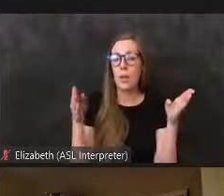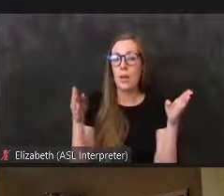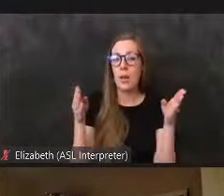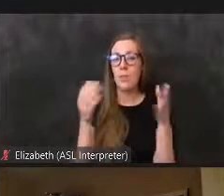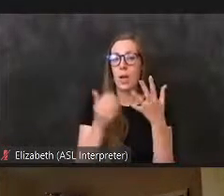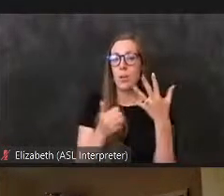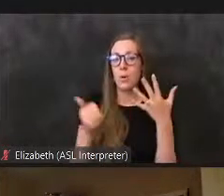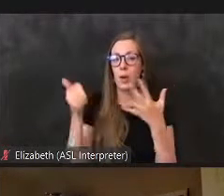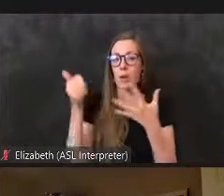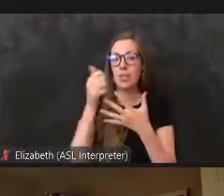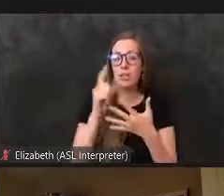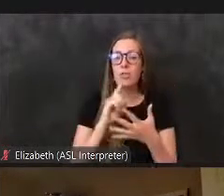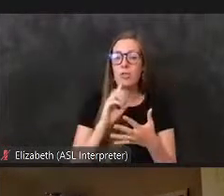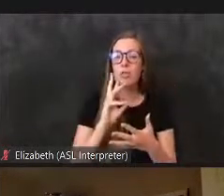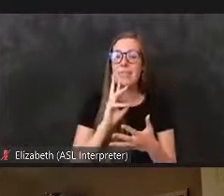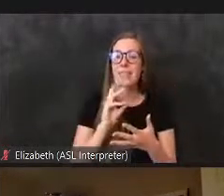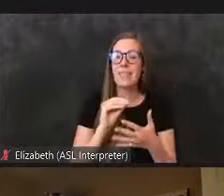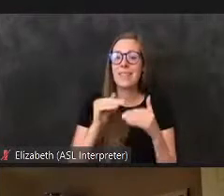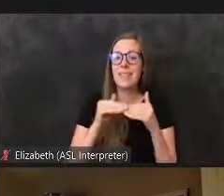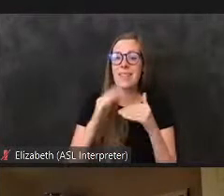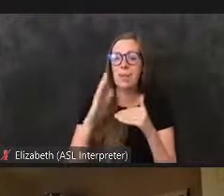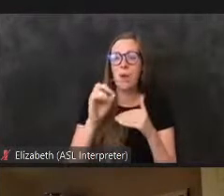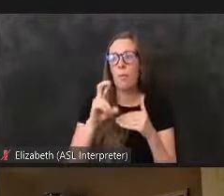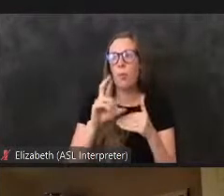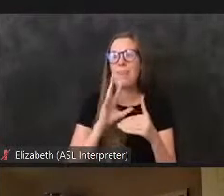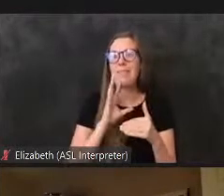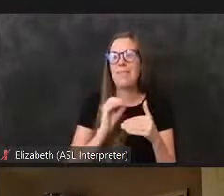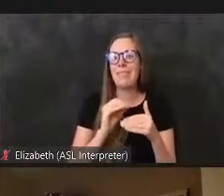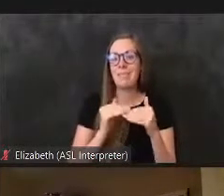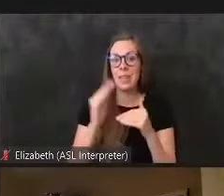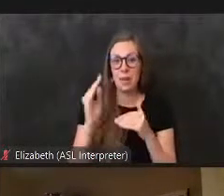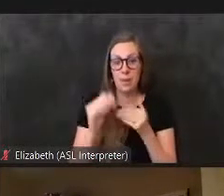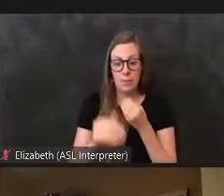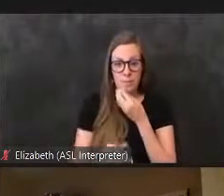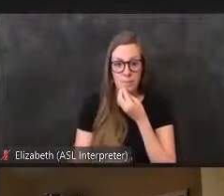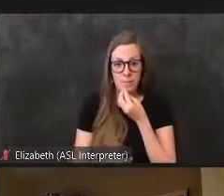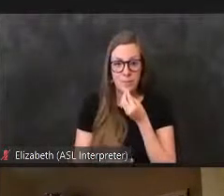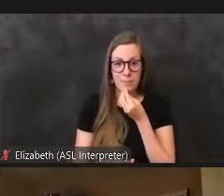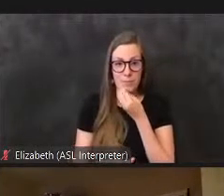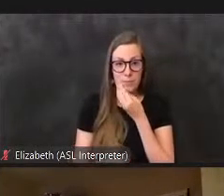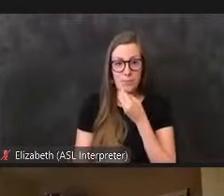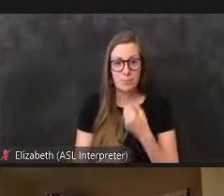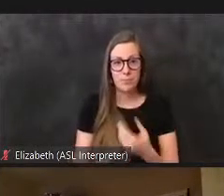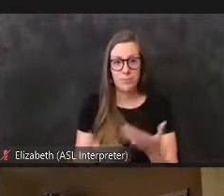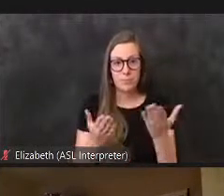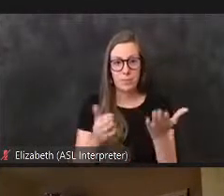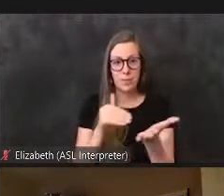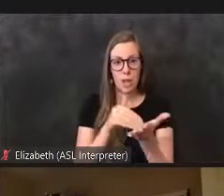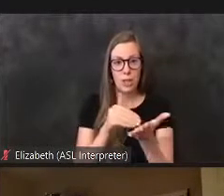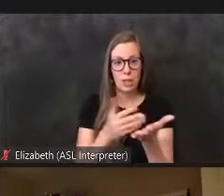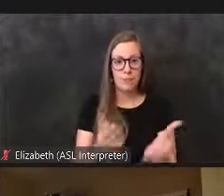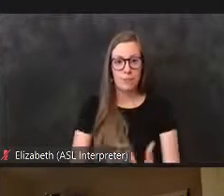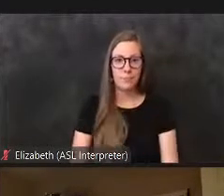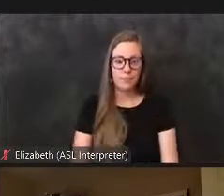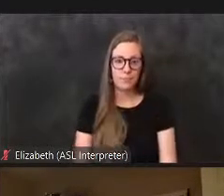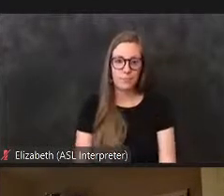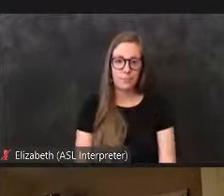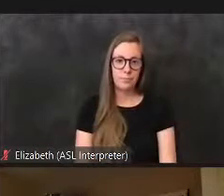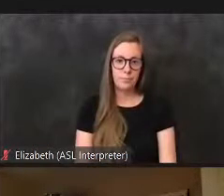la prioridad a que están 6 o mayor a cinco y cinco 50 o más arriba? Trayendo y doctora Mase.